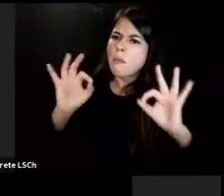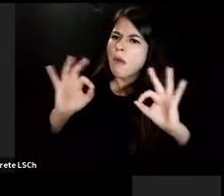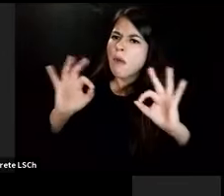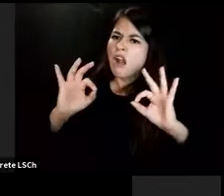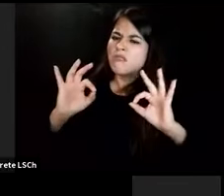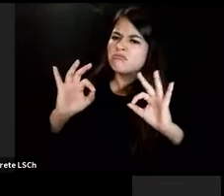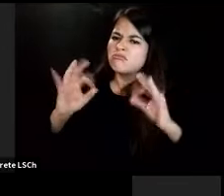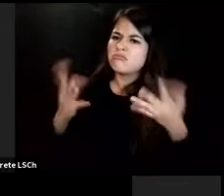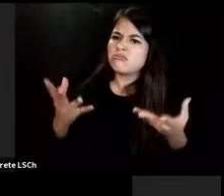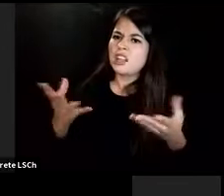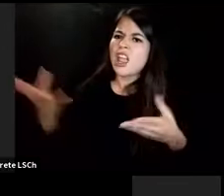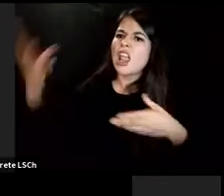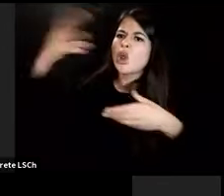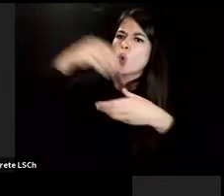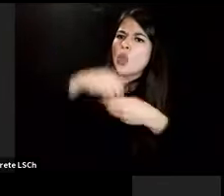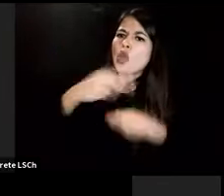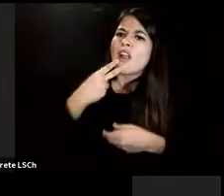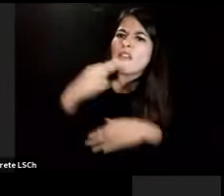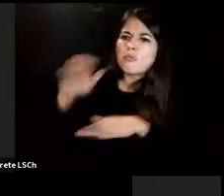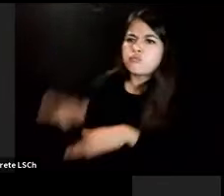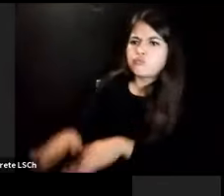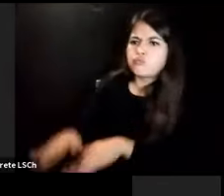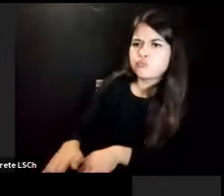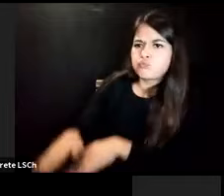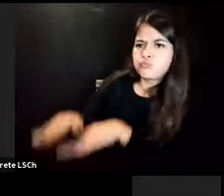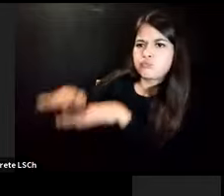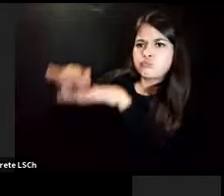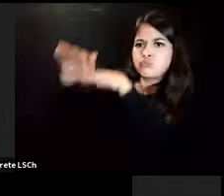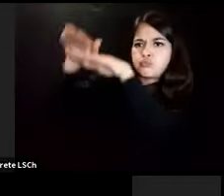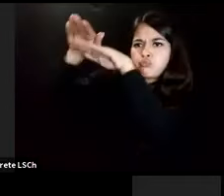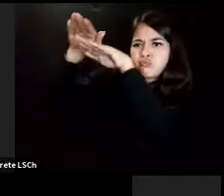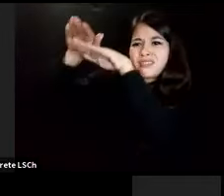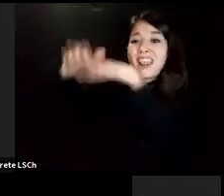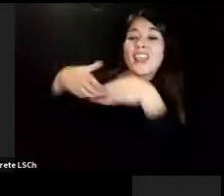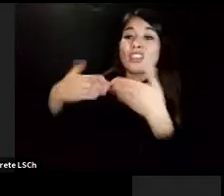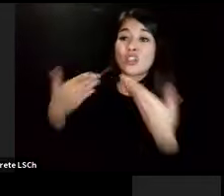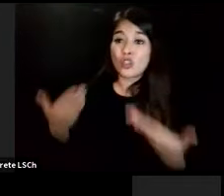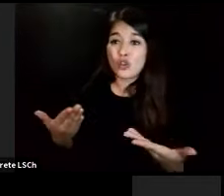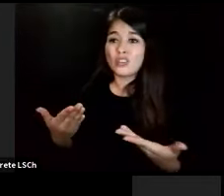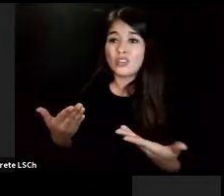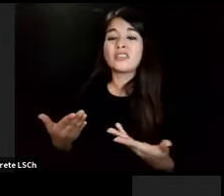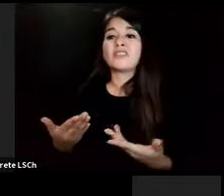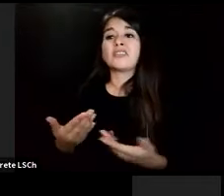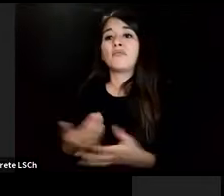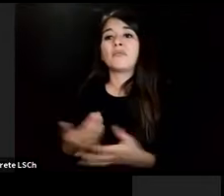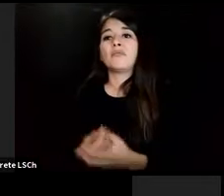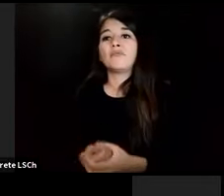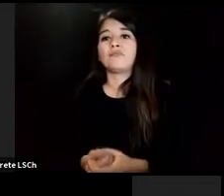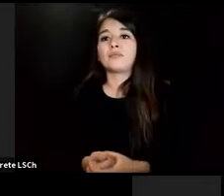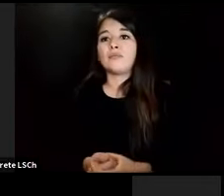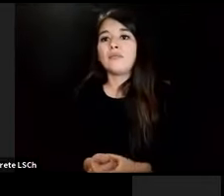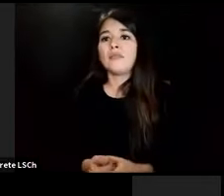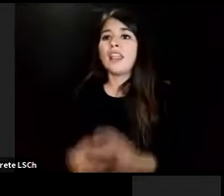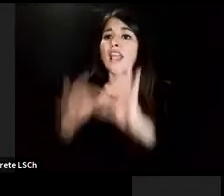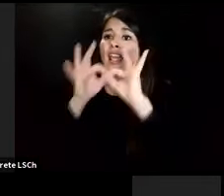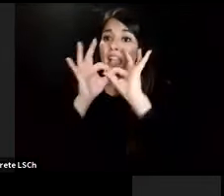nuestras vidas desde muy chicos. Entonces el formato también va adquiriendo fuerza y gracias a eso, también es un momento en